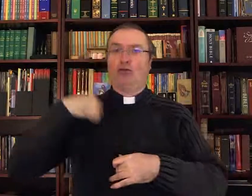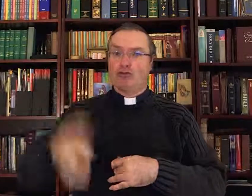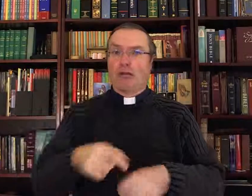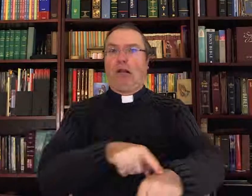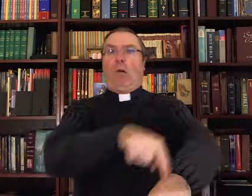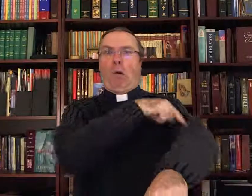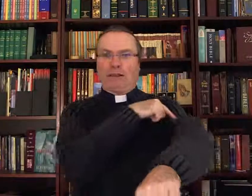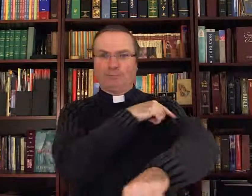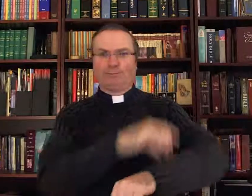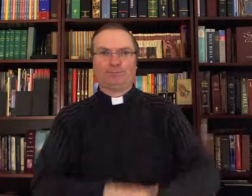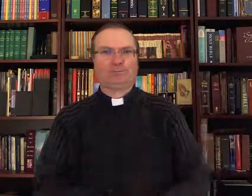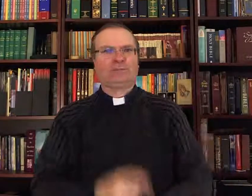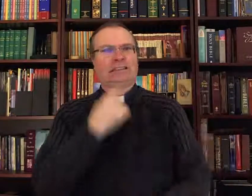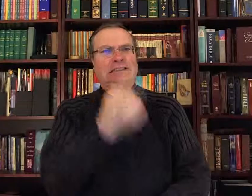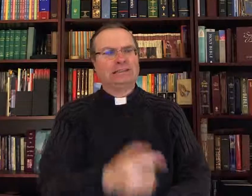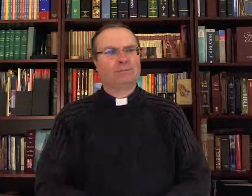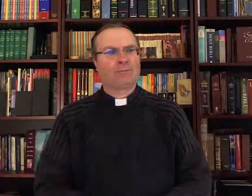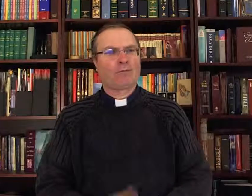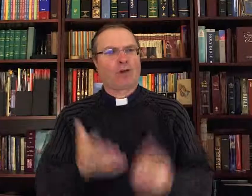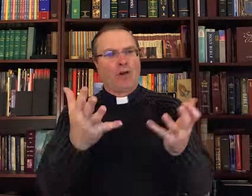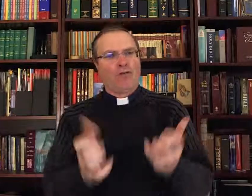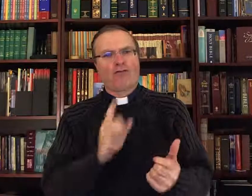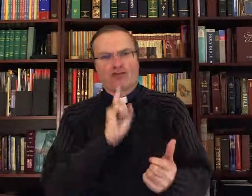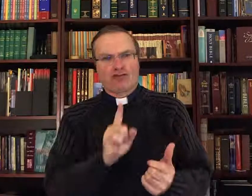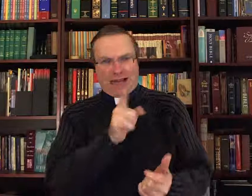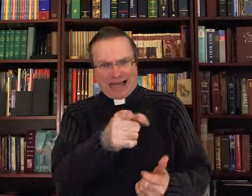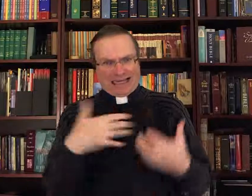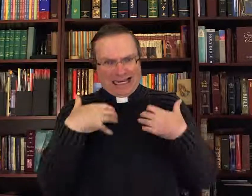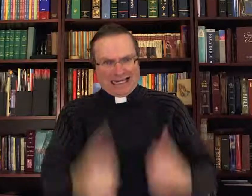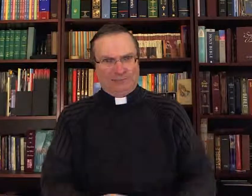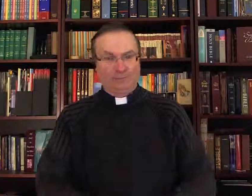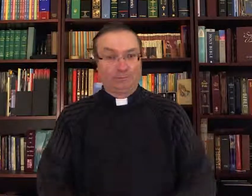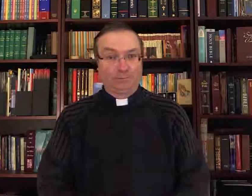depuis longtemps, il lui dit: Veux-tu être guéri?